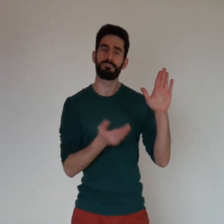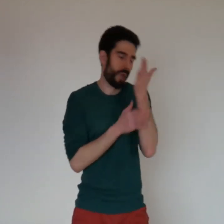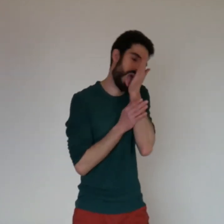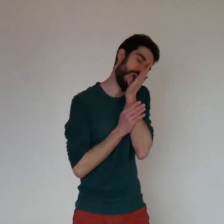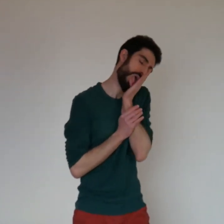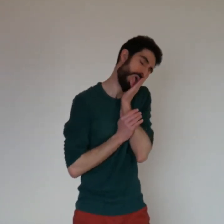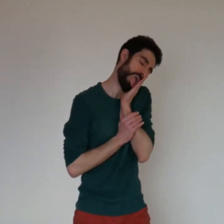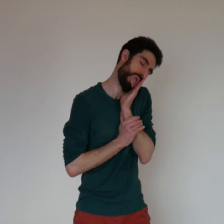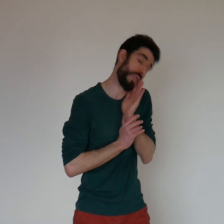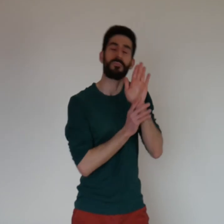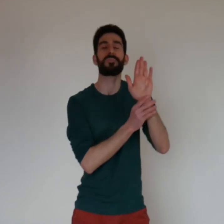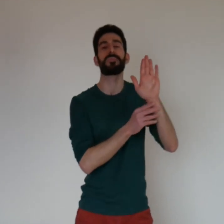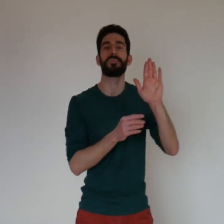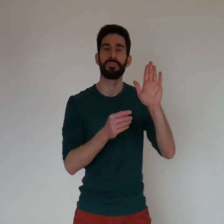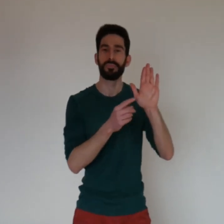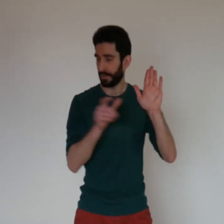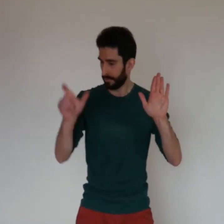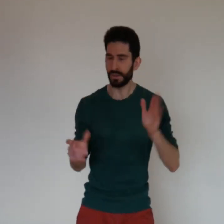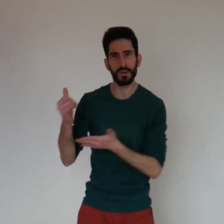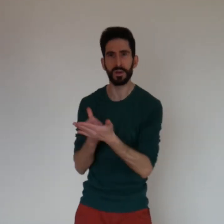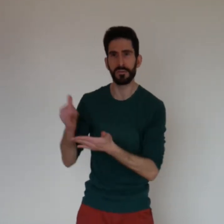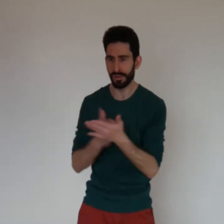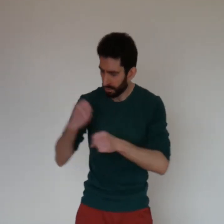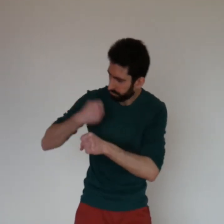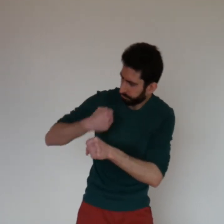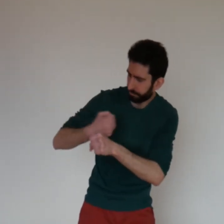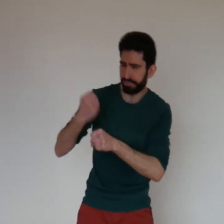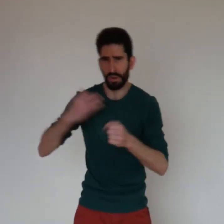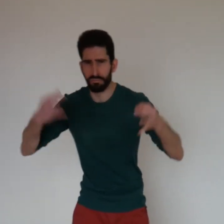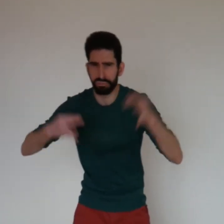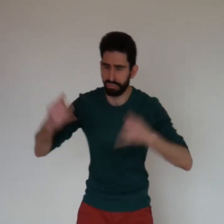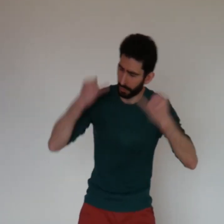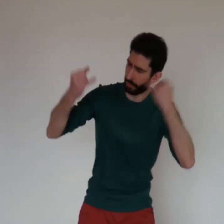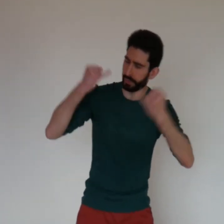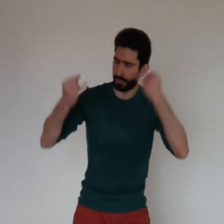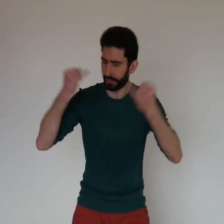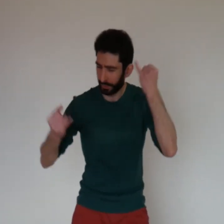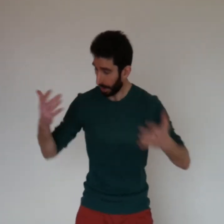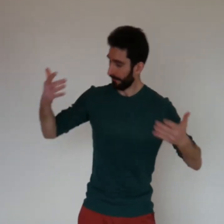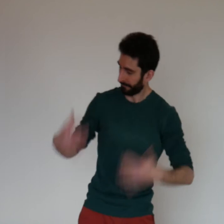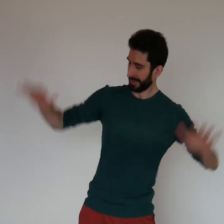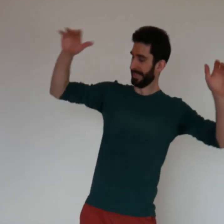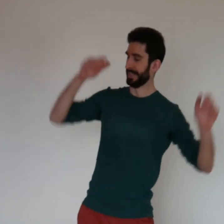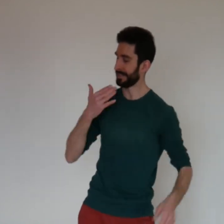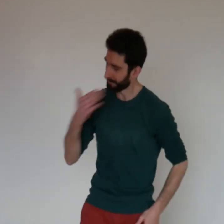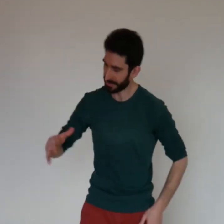beaucoup ! L'infographiste a beaucoup travaillé, imaginé plein de choses. Fini. Merci.